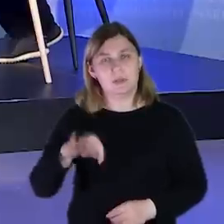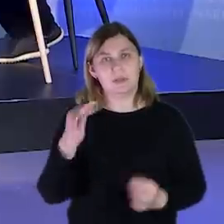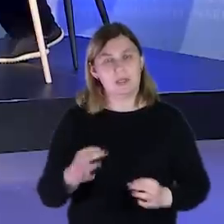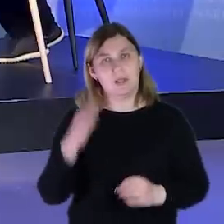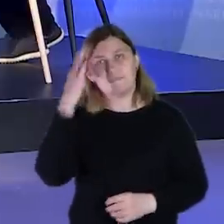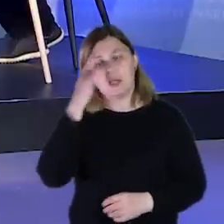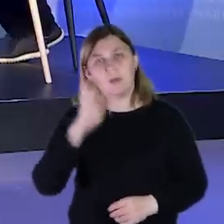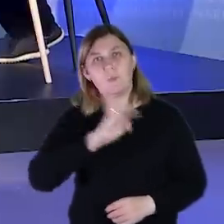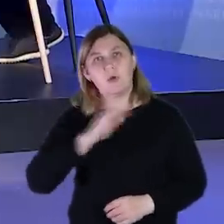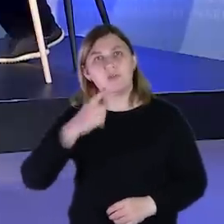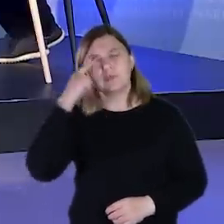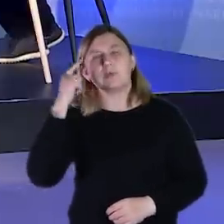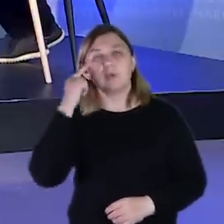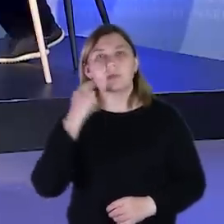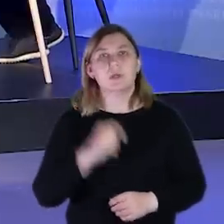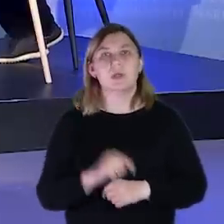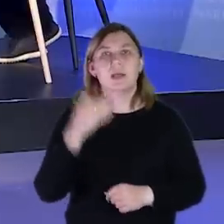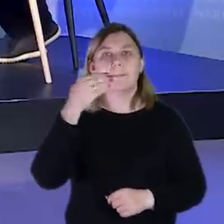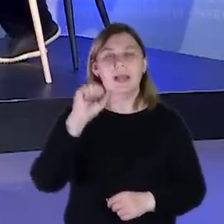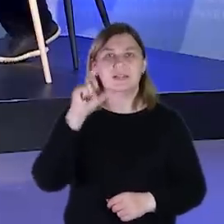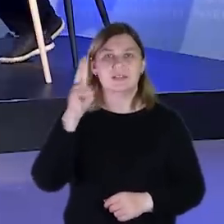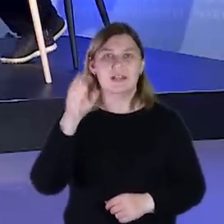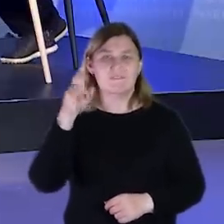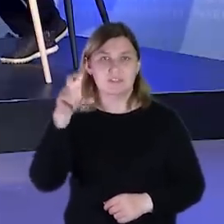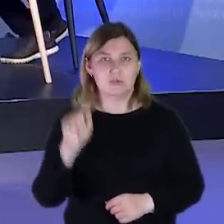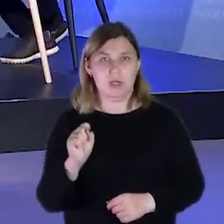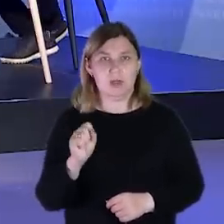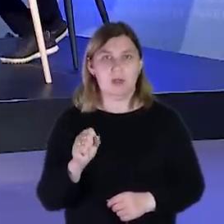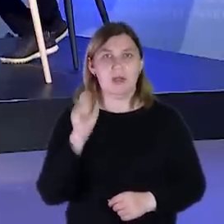w moich wspomnieniach z kolei wywołał postać Józefa Mackiewicza i powieść "Karierowicz",